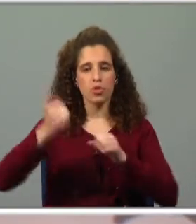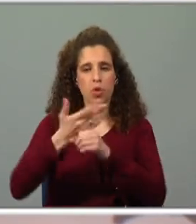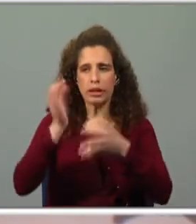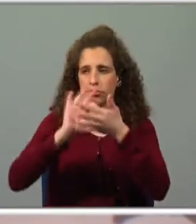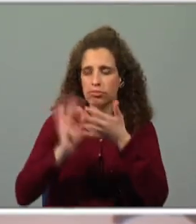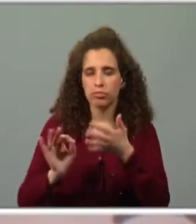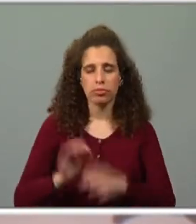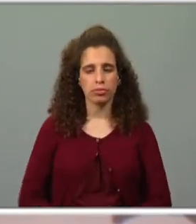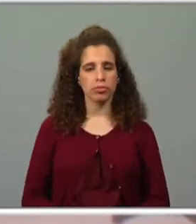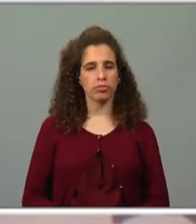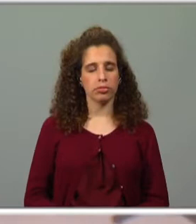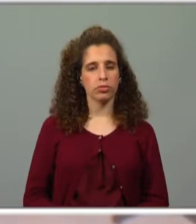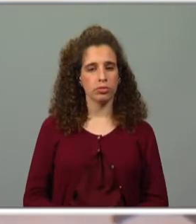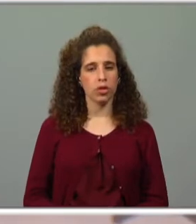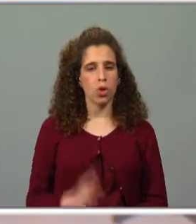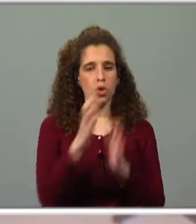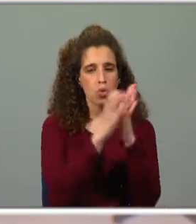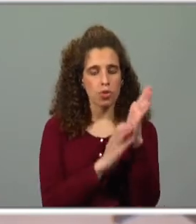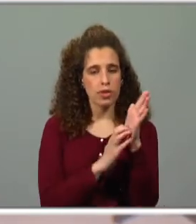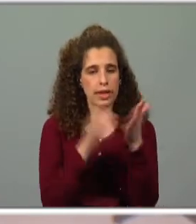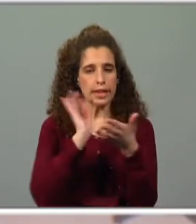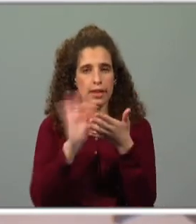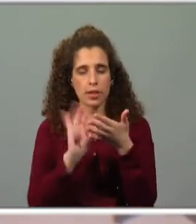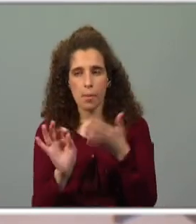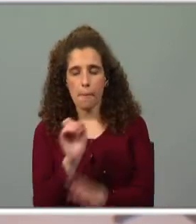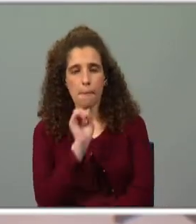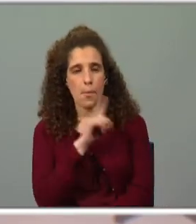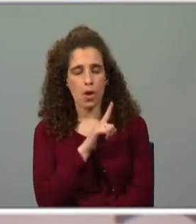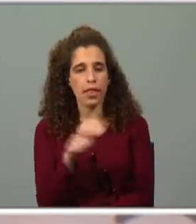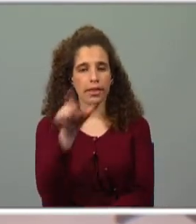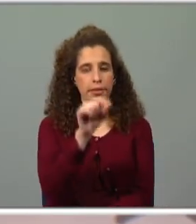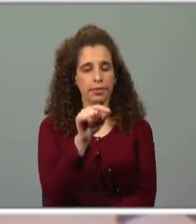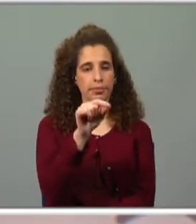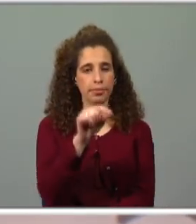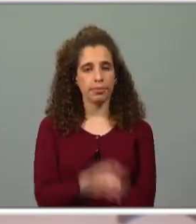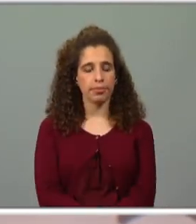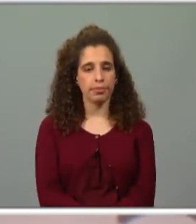descrições Ou seja todos os textos descritivos podem ser também para 描述 換句話說，所有文本描述性的也可以用於